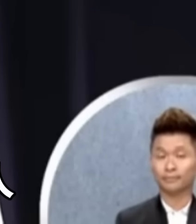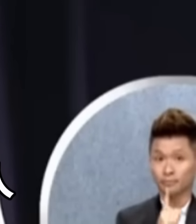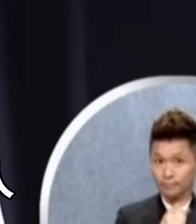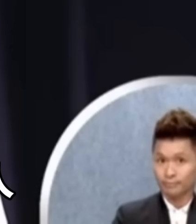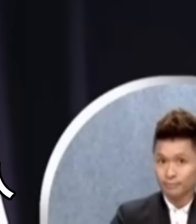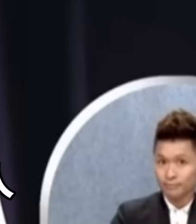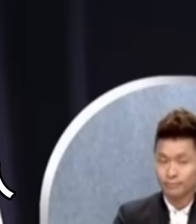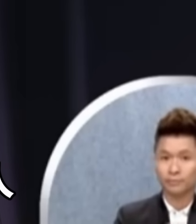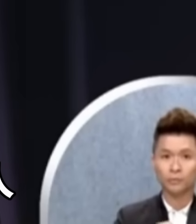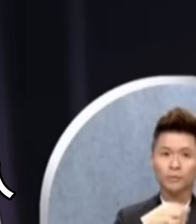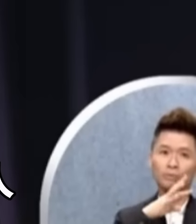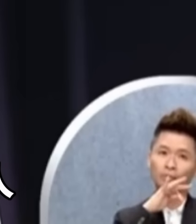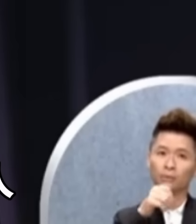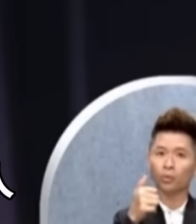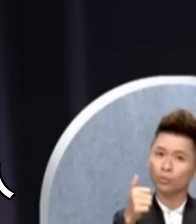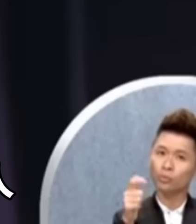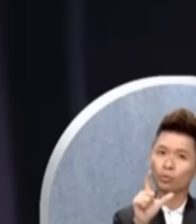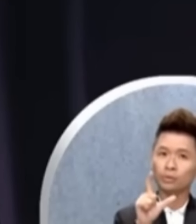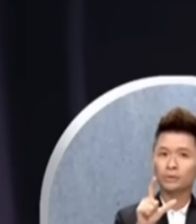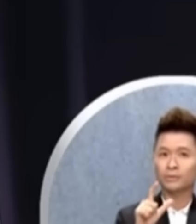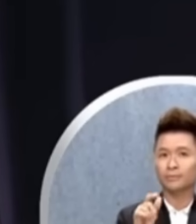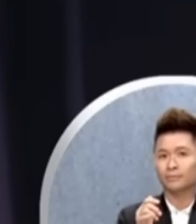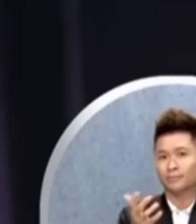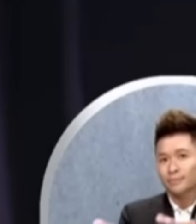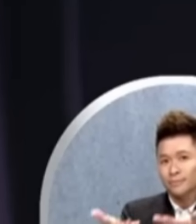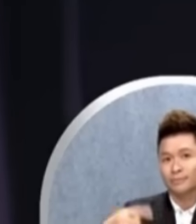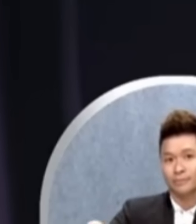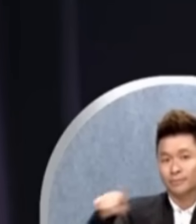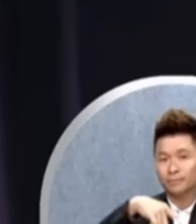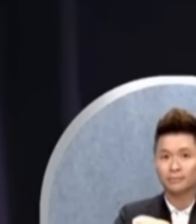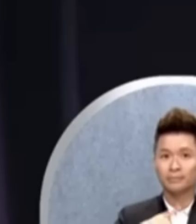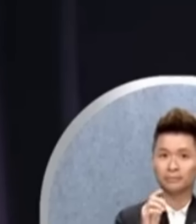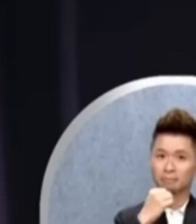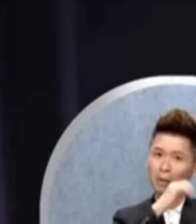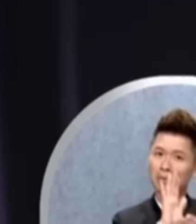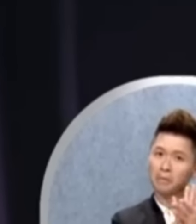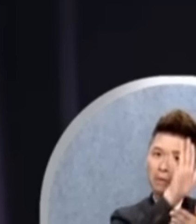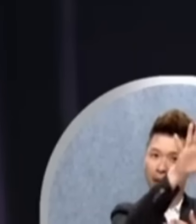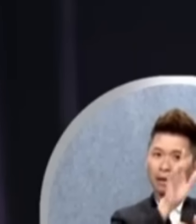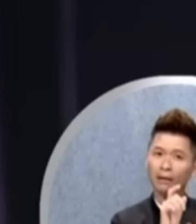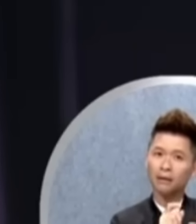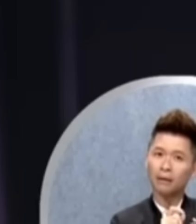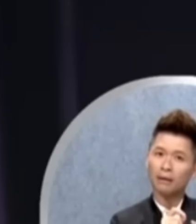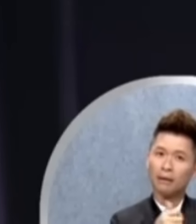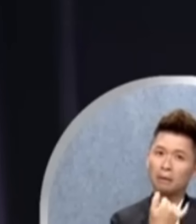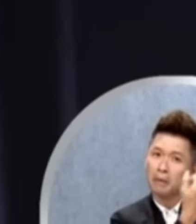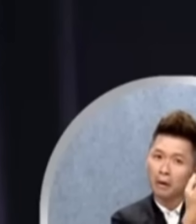其實在我這個年紀 五六十歲的人 沒有人不擔心臺灣的未來 沒有人不擔心臺灣的下一代